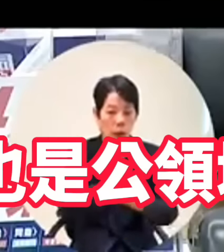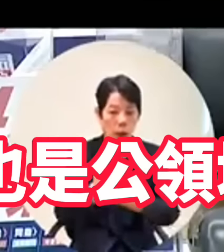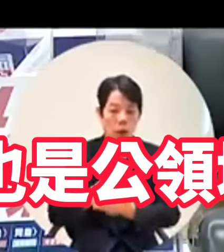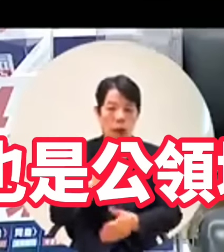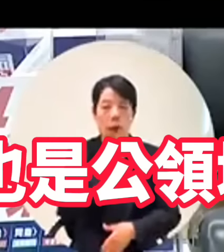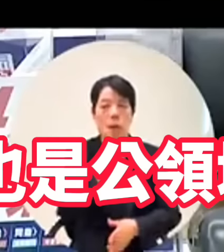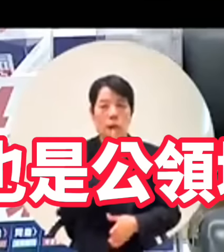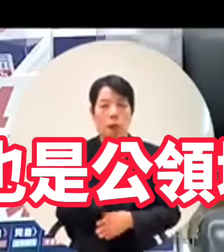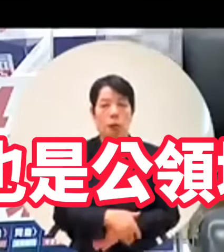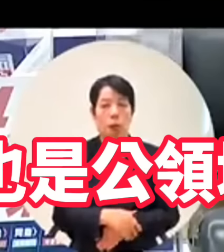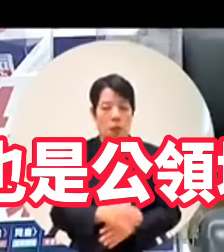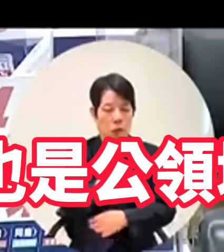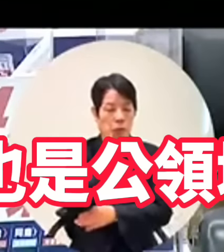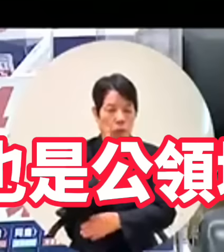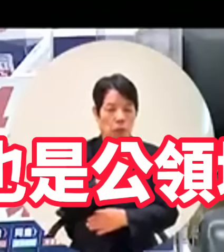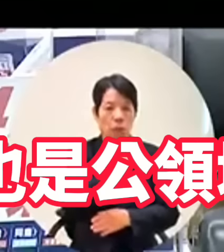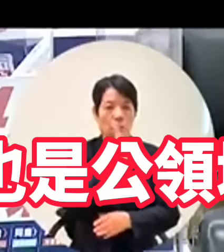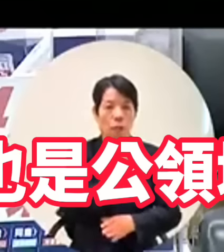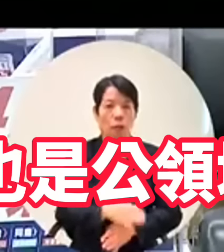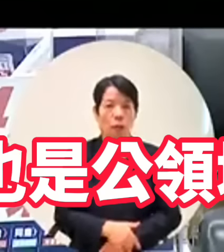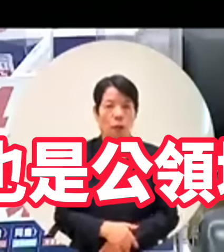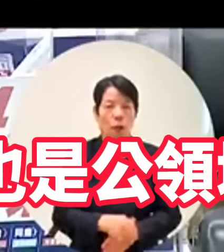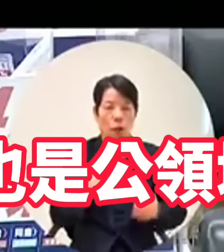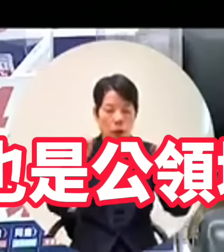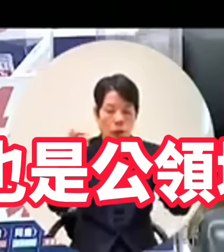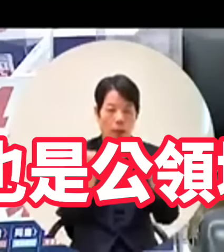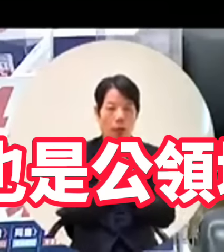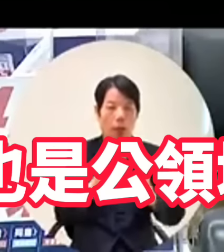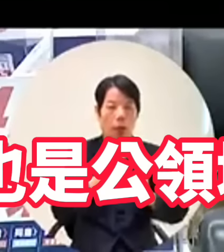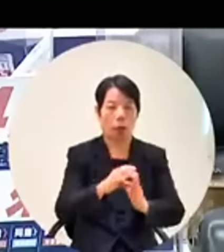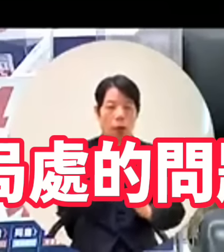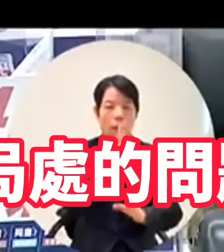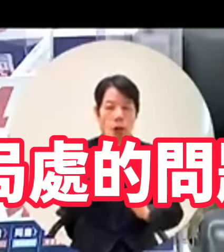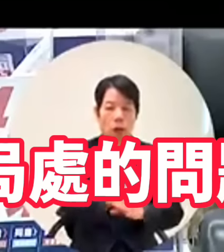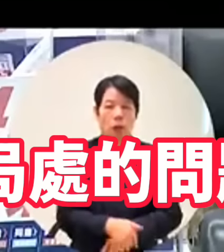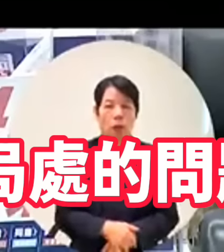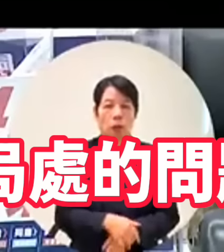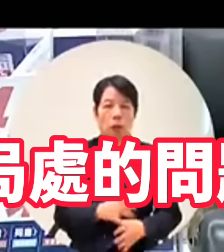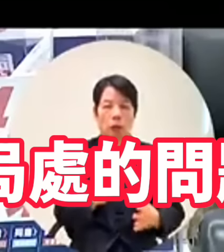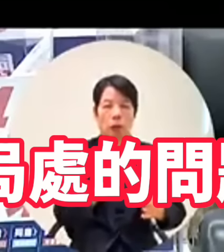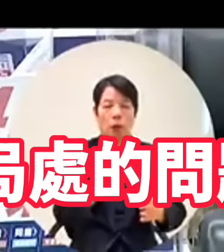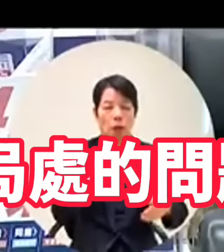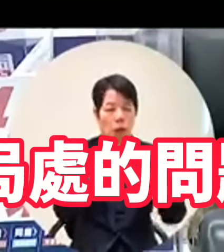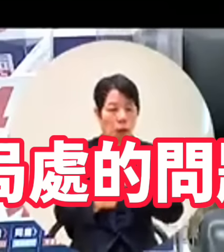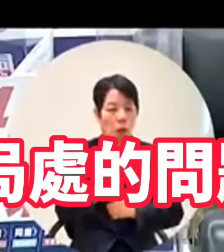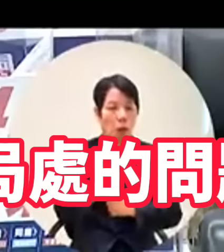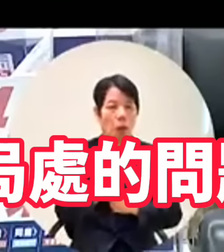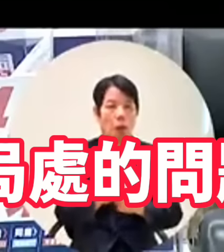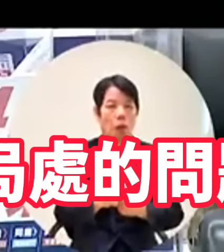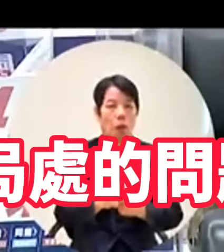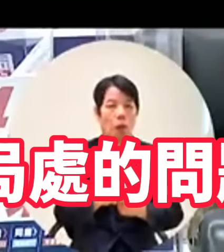你的運發局公開拜票也是公領域 你有來溝通過你督導的局處的問題嗎